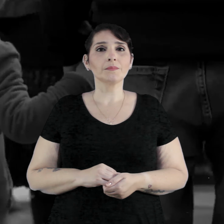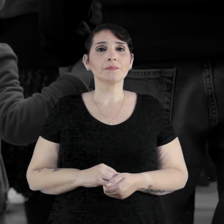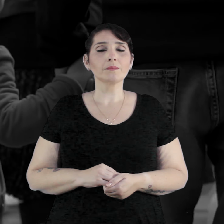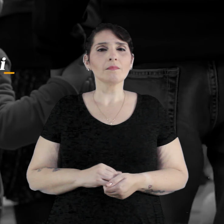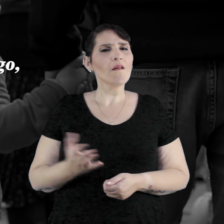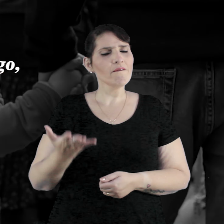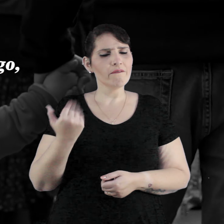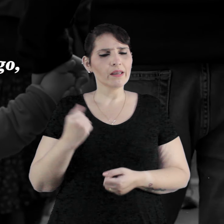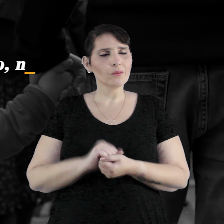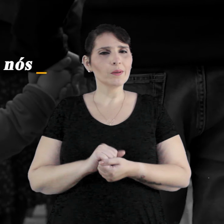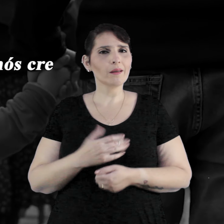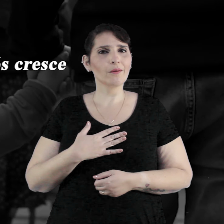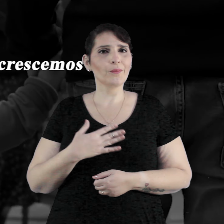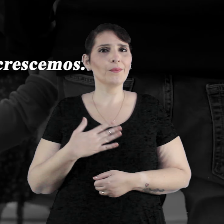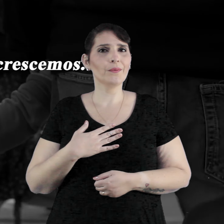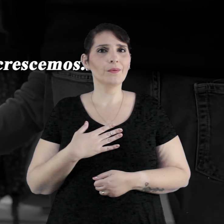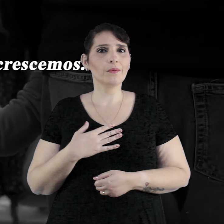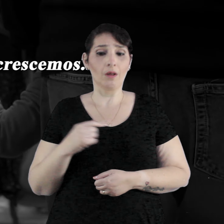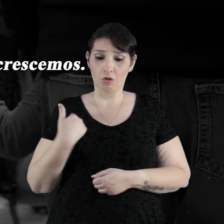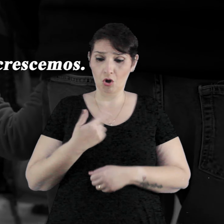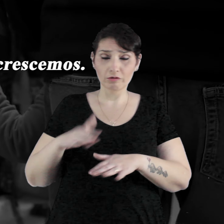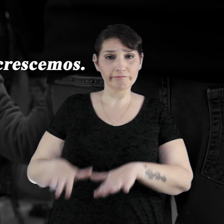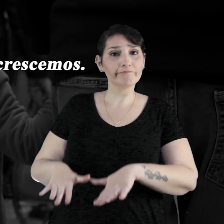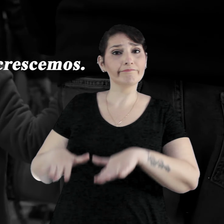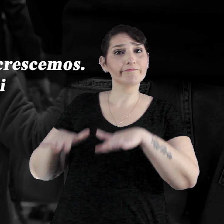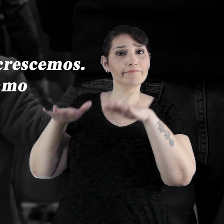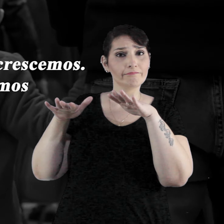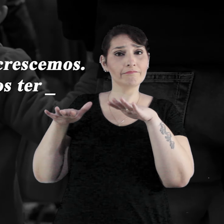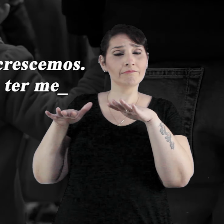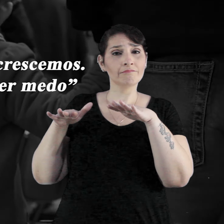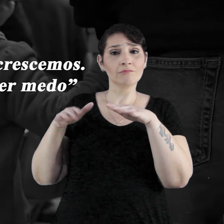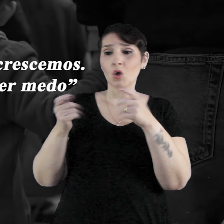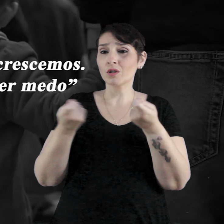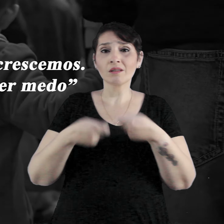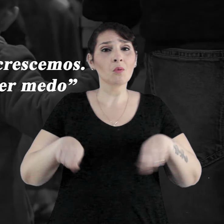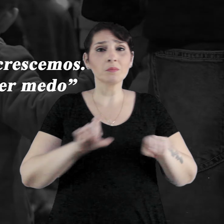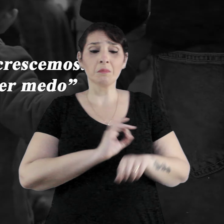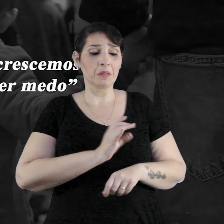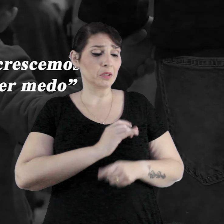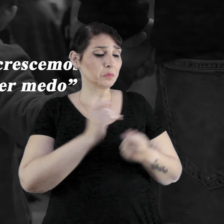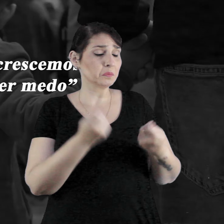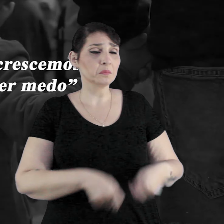Venha comigo. Nós crescemos. Já não precisamos ter medo.